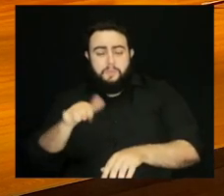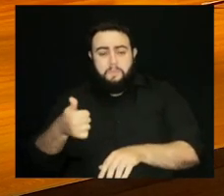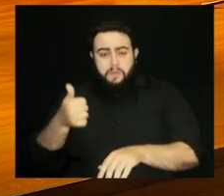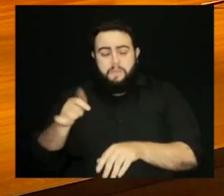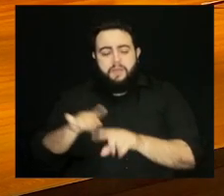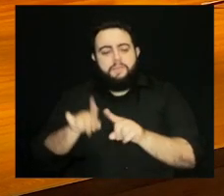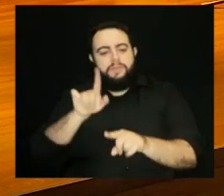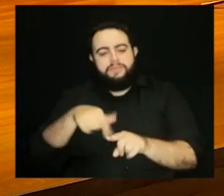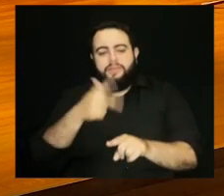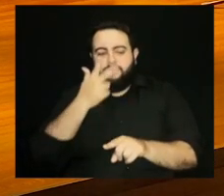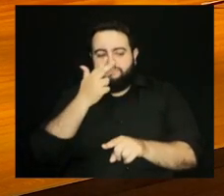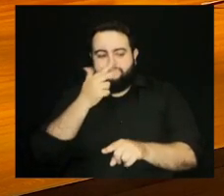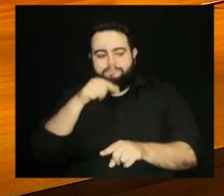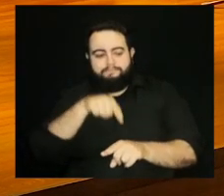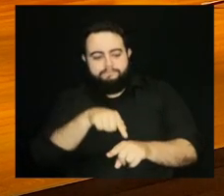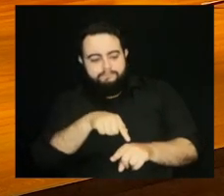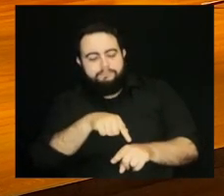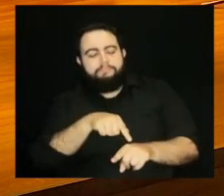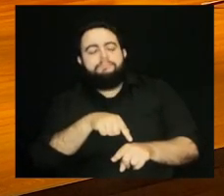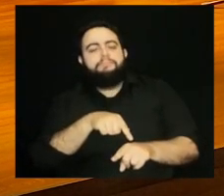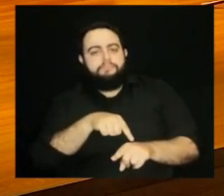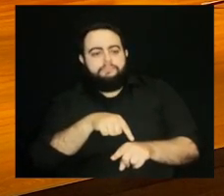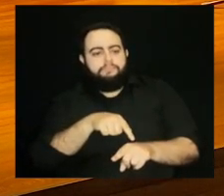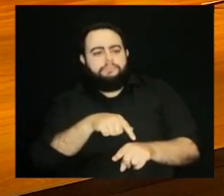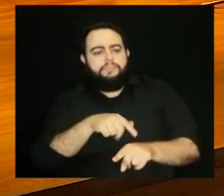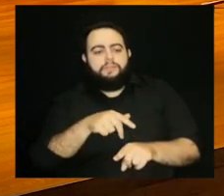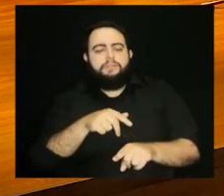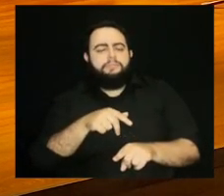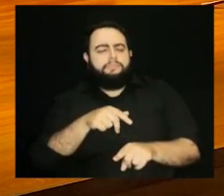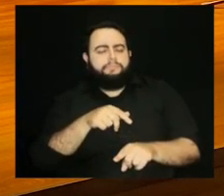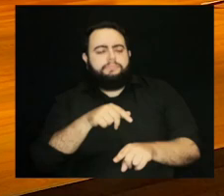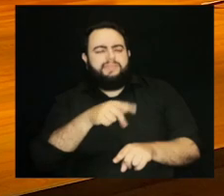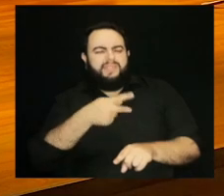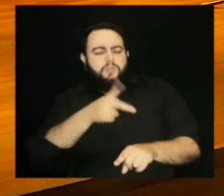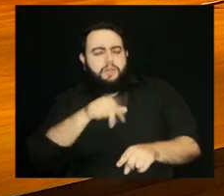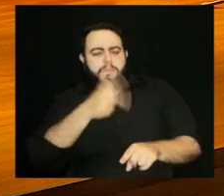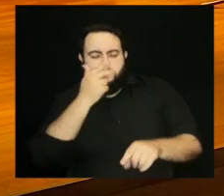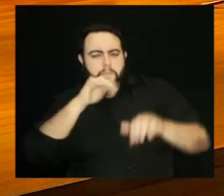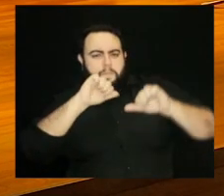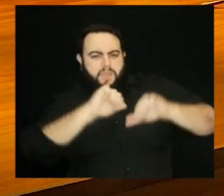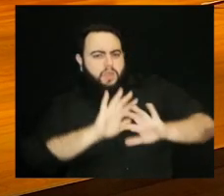é melhor que todo mundo" e tal, mas não tinha essa frase. O Mendanha era um